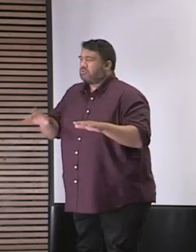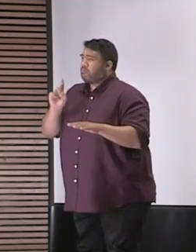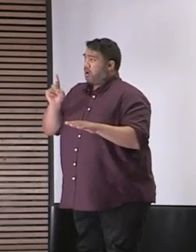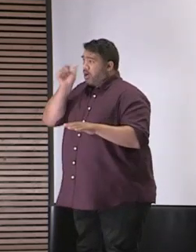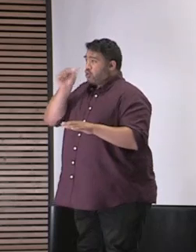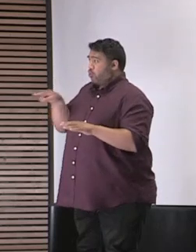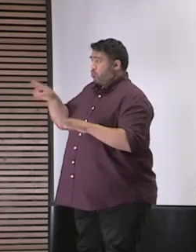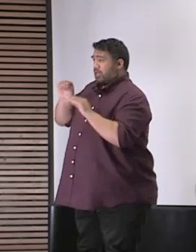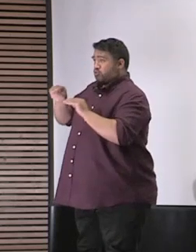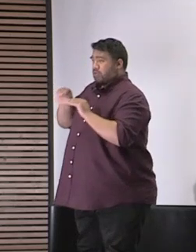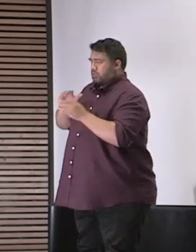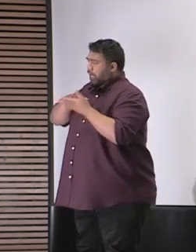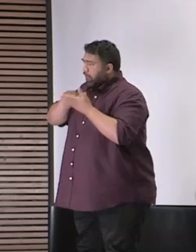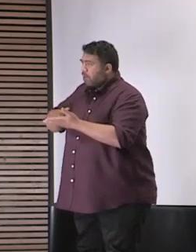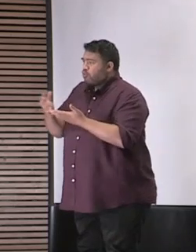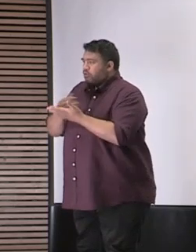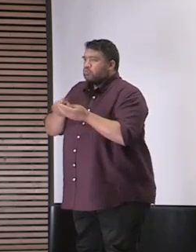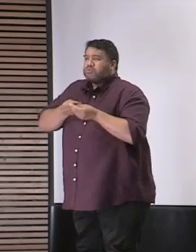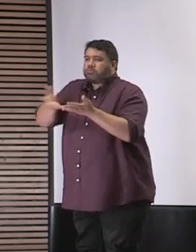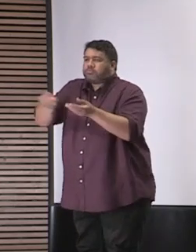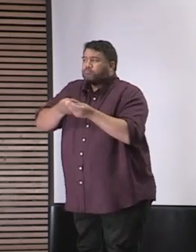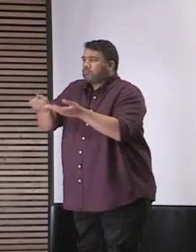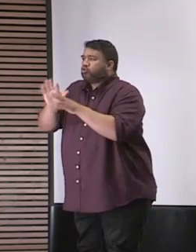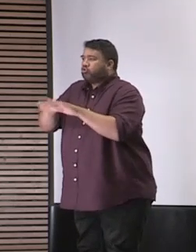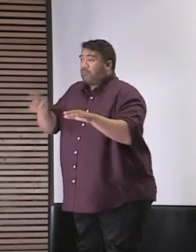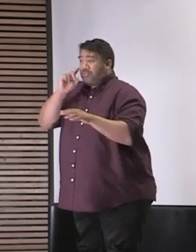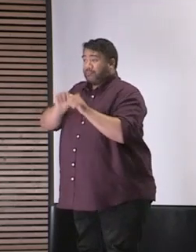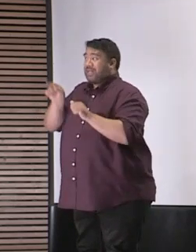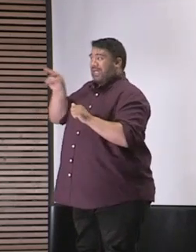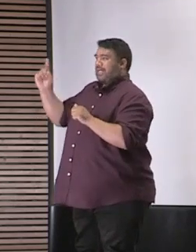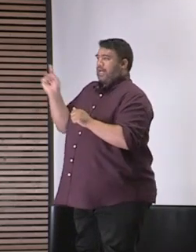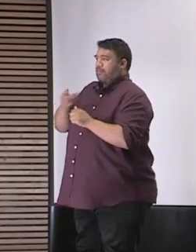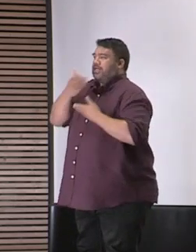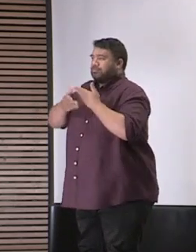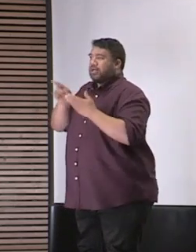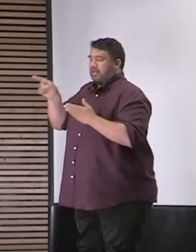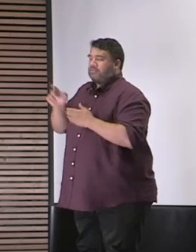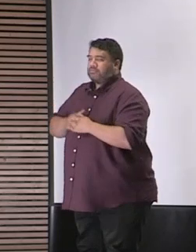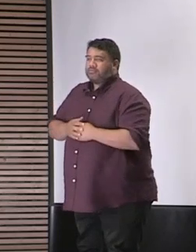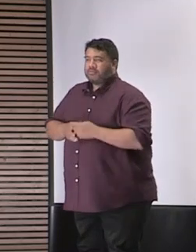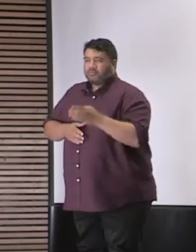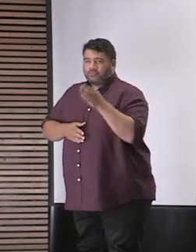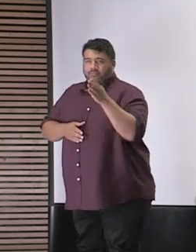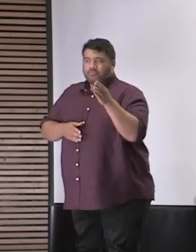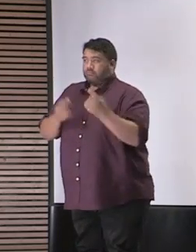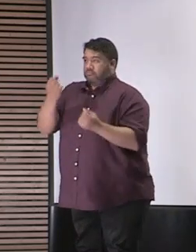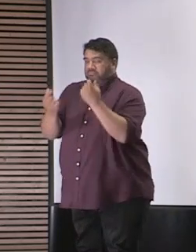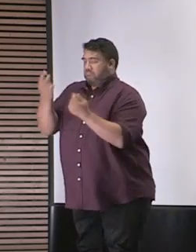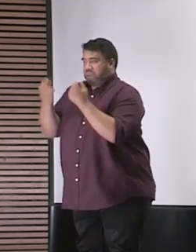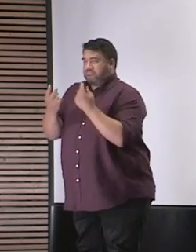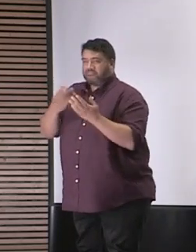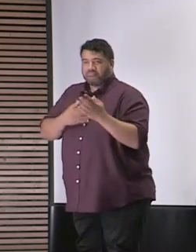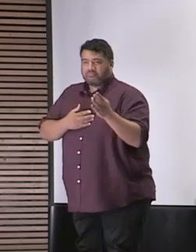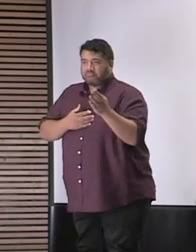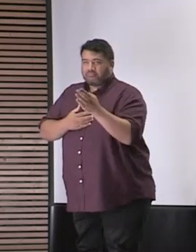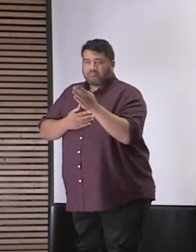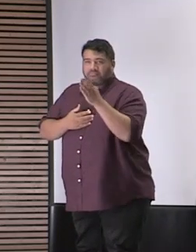que se está haciendo para